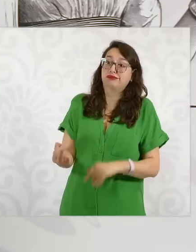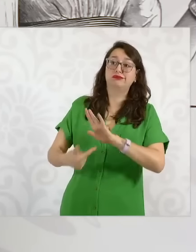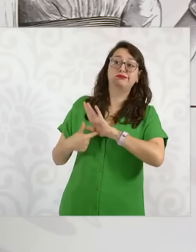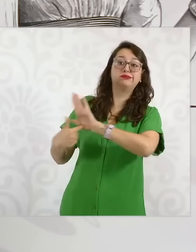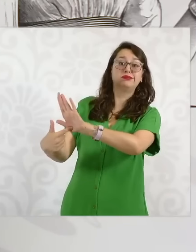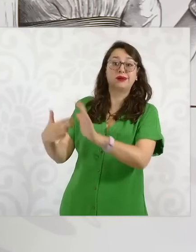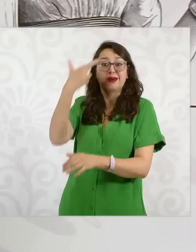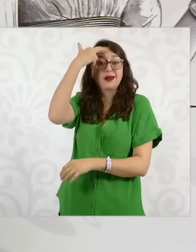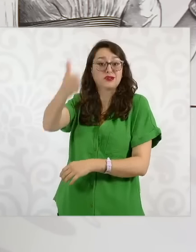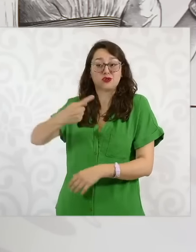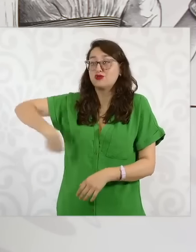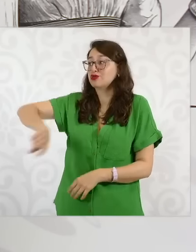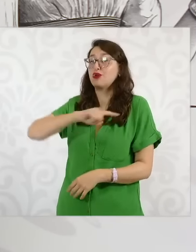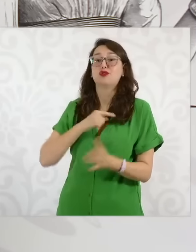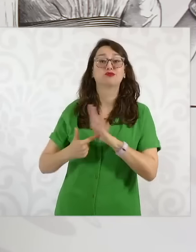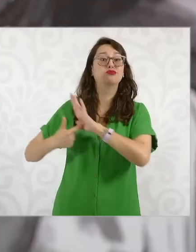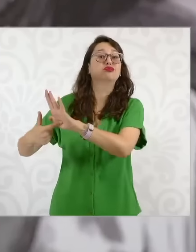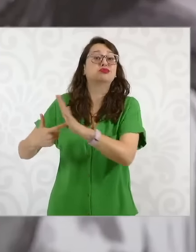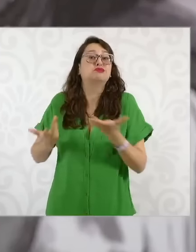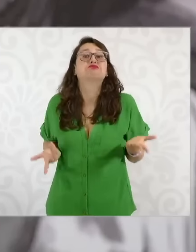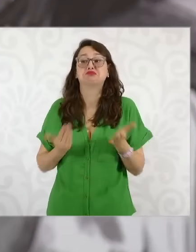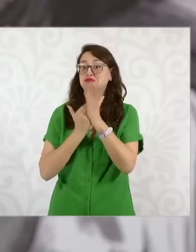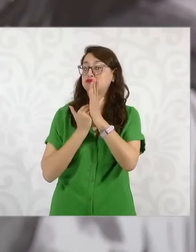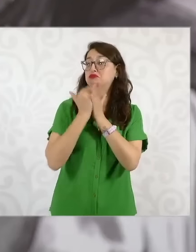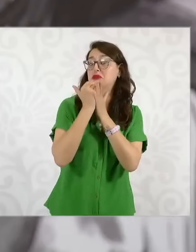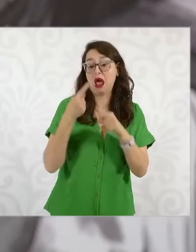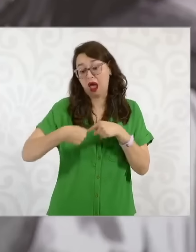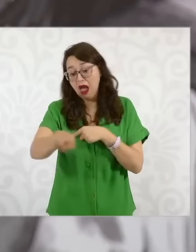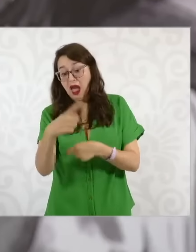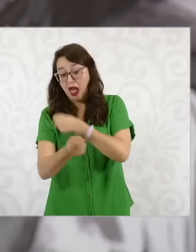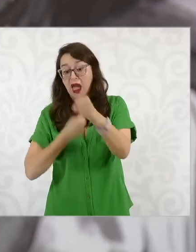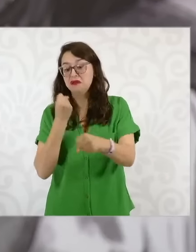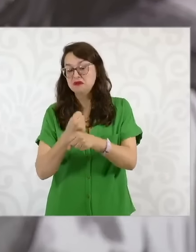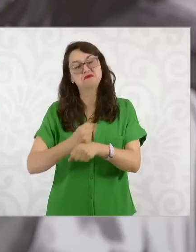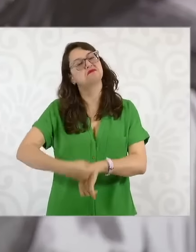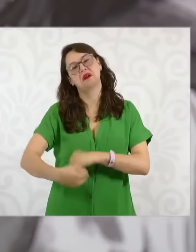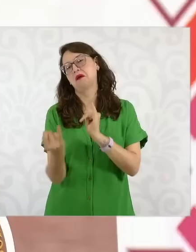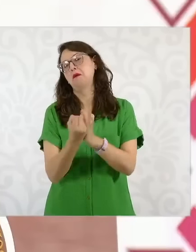nuevo que que en lo que toca la economía mexicana vamos a tener un desempeño mejor que el que el